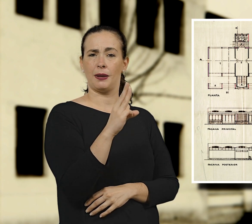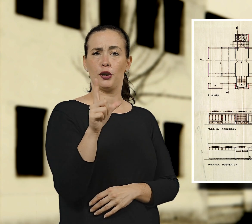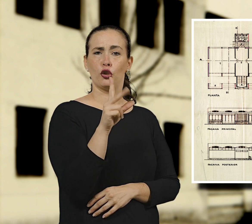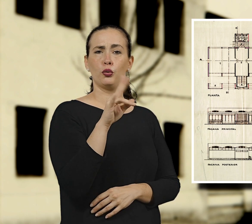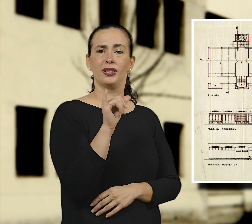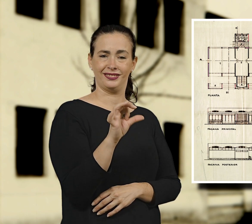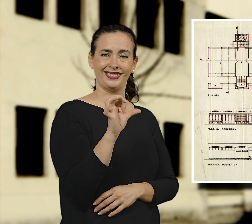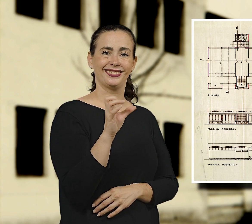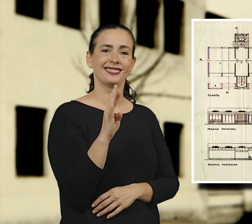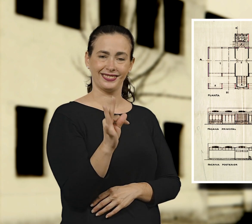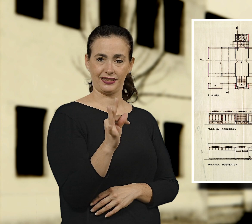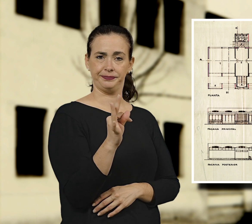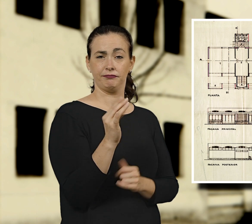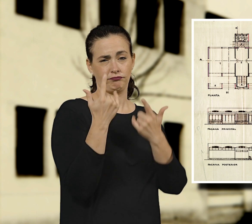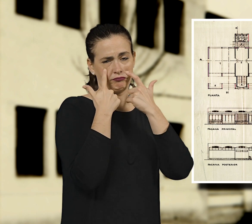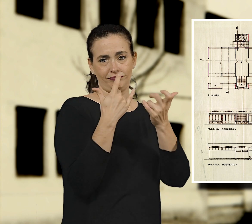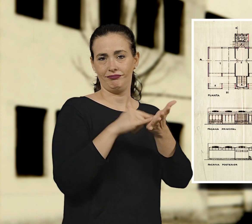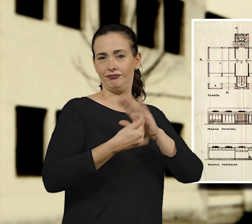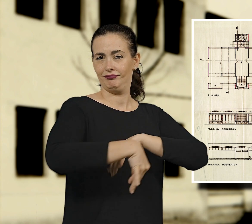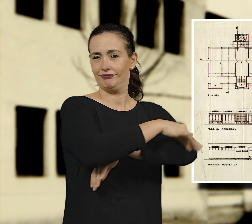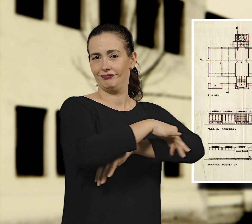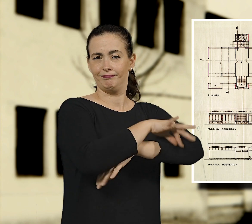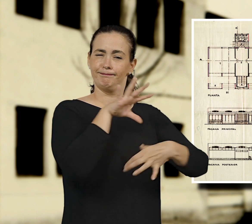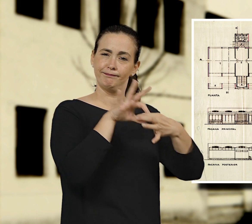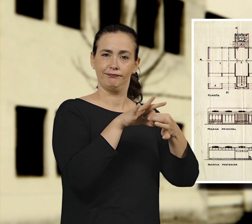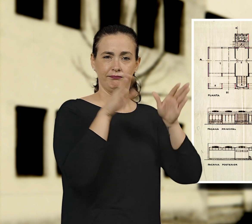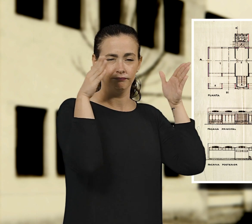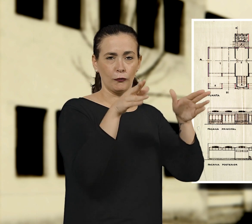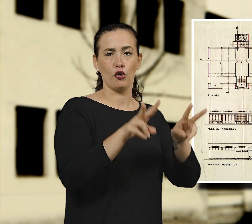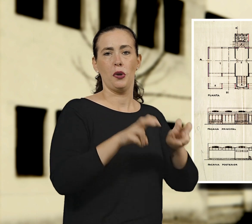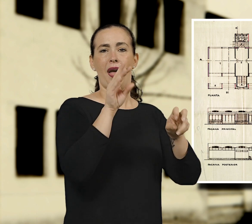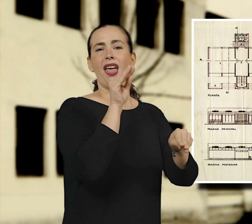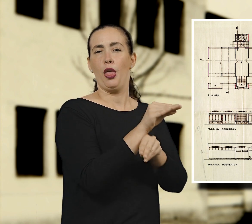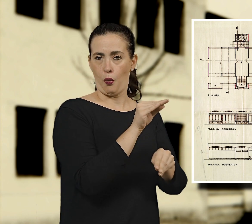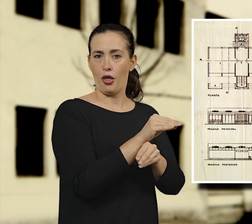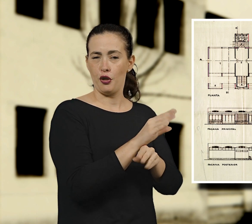i és una mostra de l’arquitectura dedicada a una nova educació potenciada per la Segona República